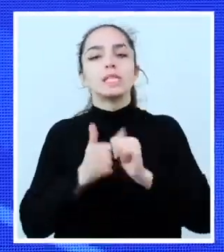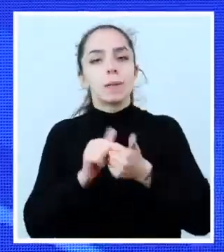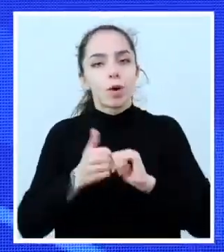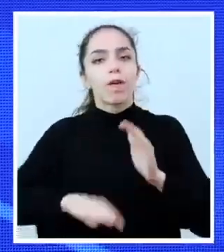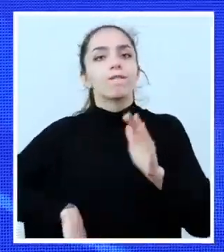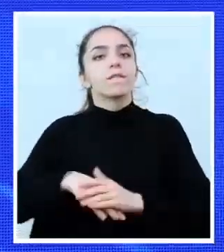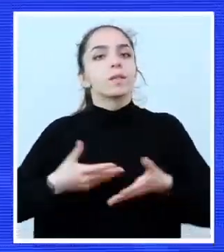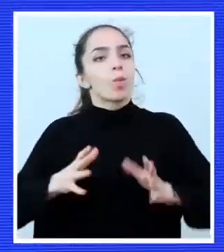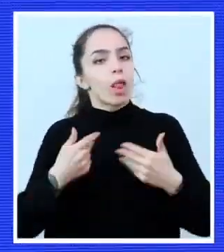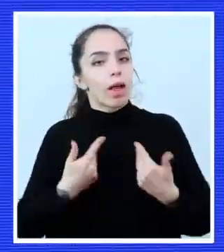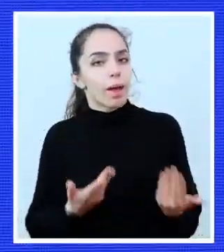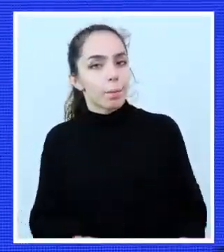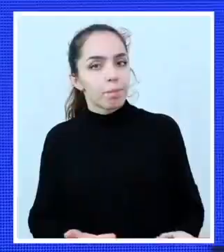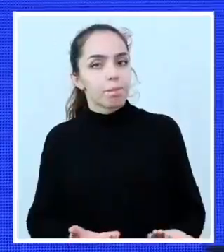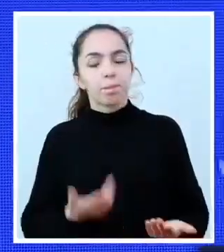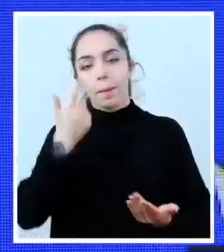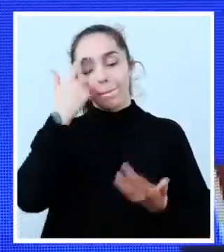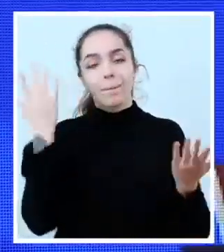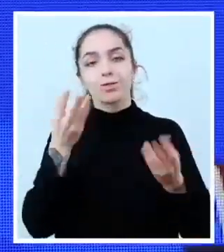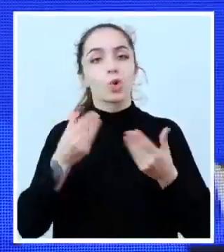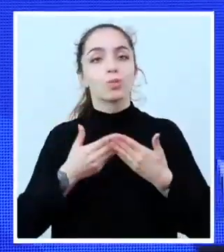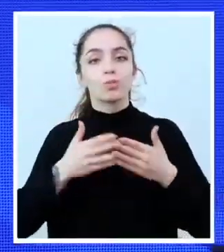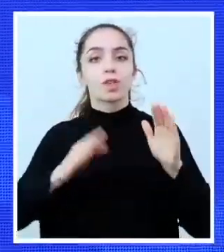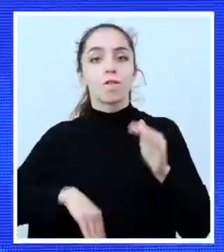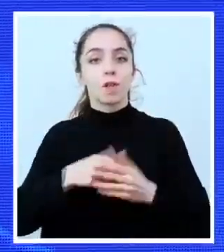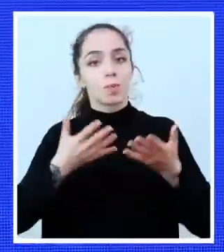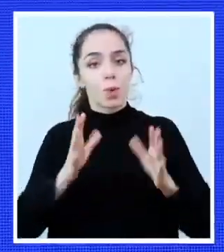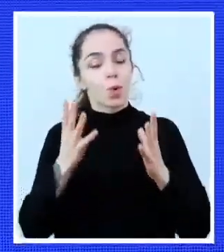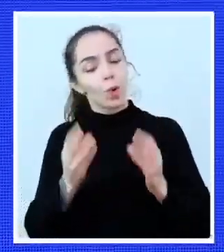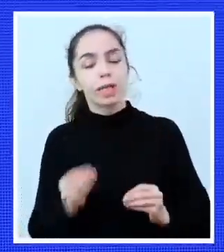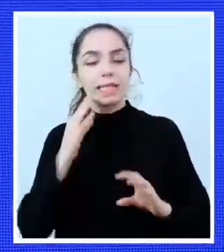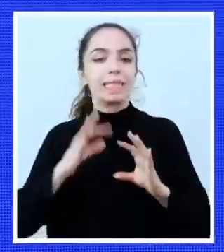Daha sonra spor yaptım. Futbolla uğraştım. Belki büyük bir futbolcu olur ve...